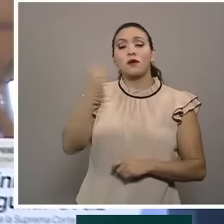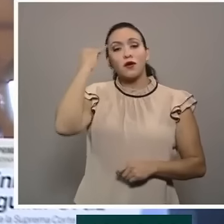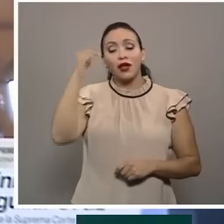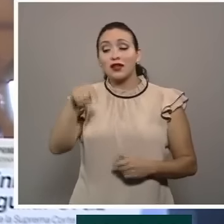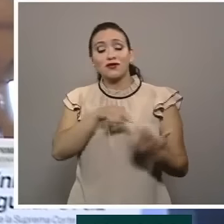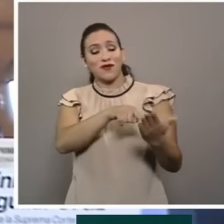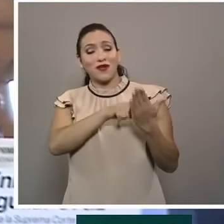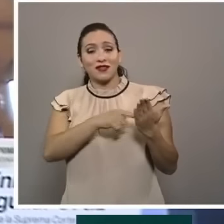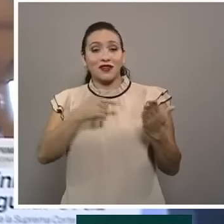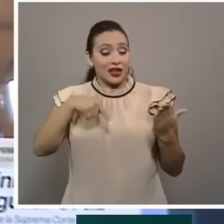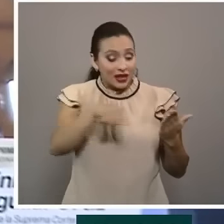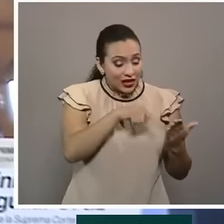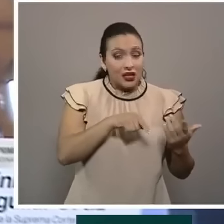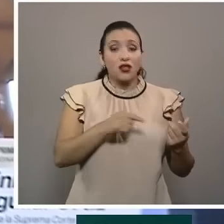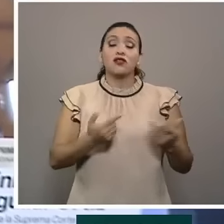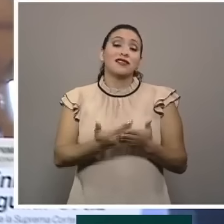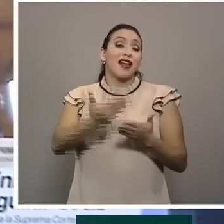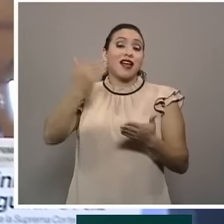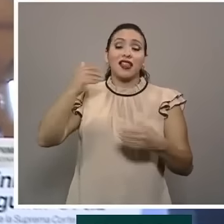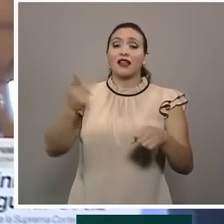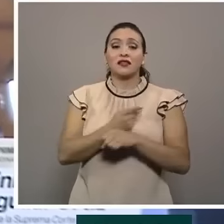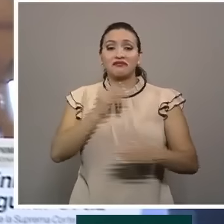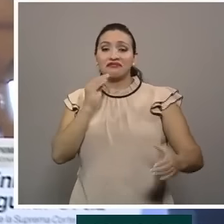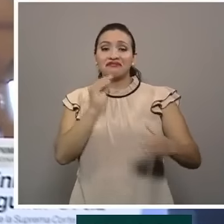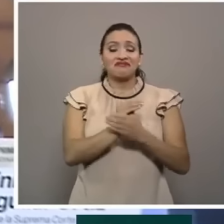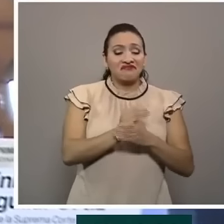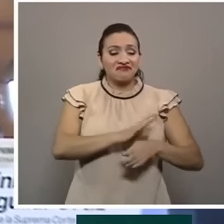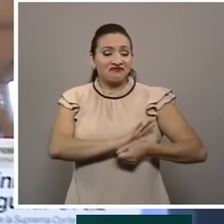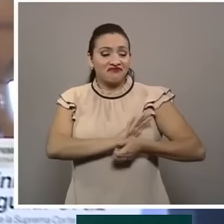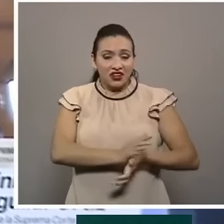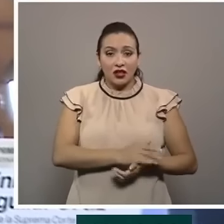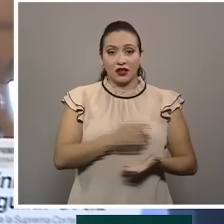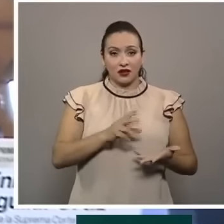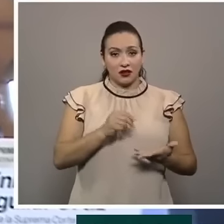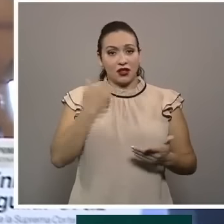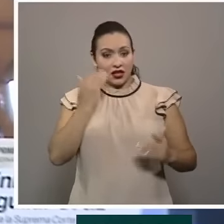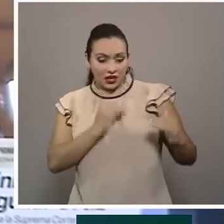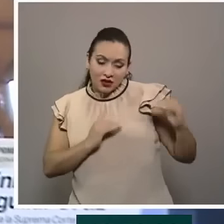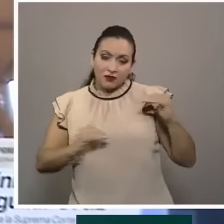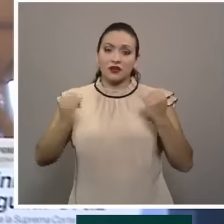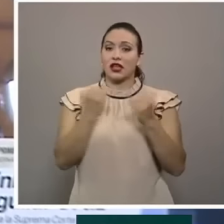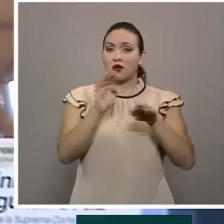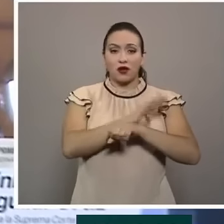en disertaciones y rebajados en la distribución de los beneficios de la sociedad. Hoy tenemos la